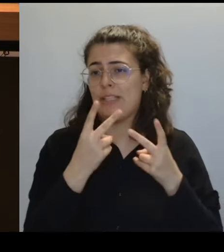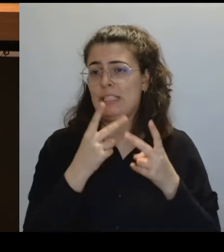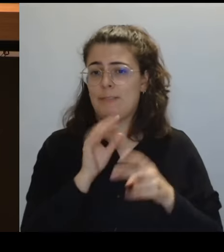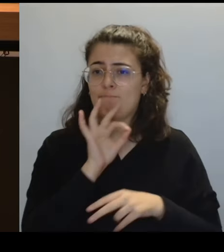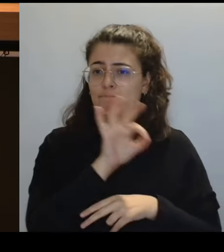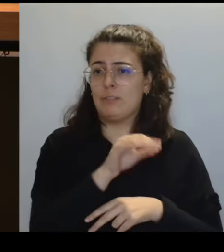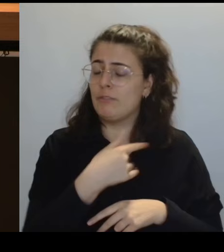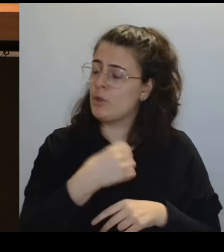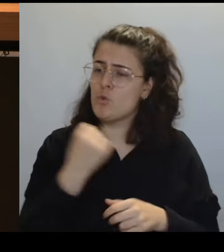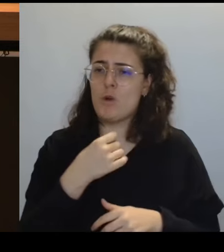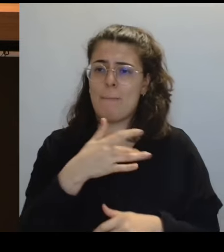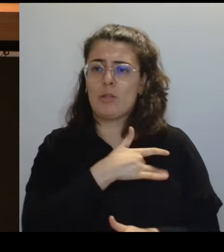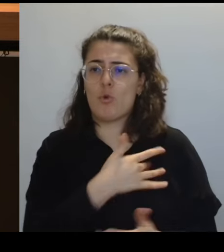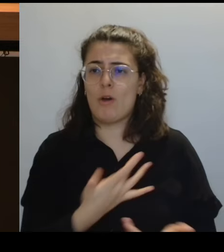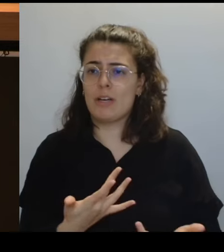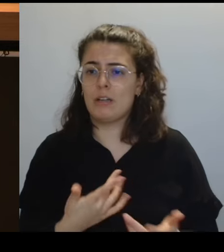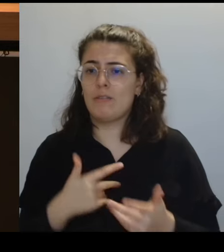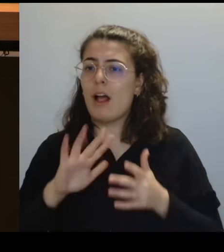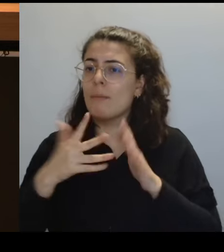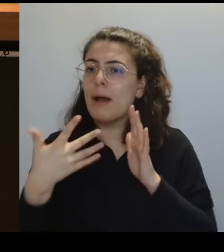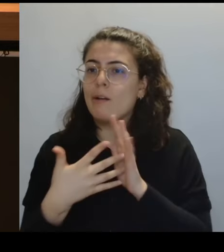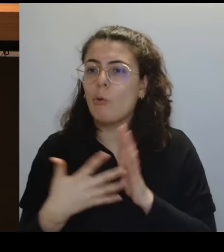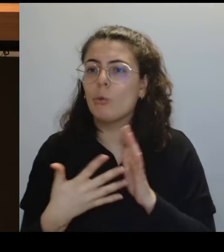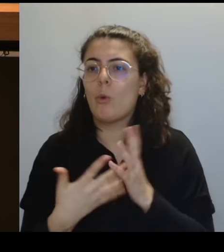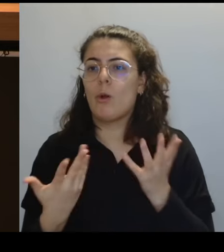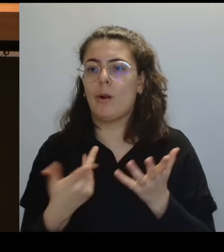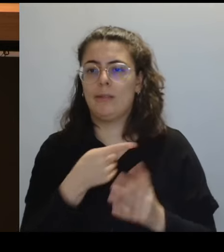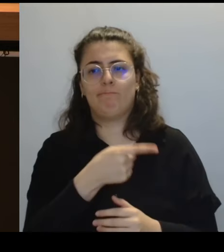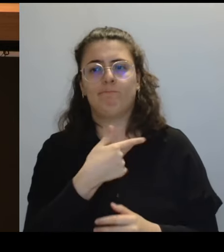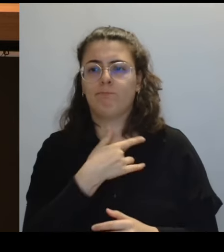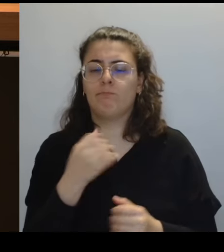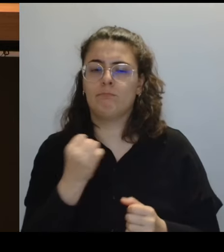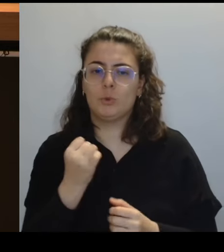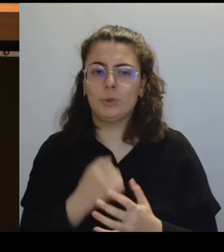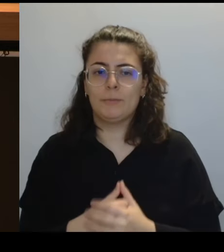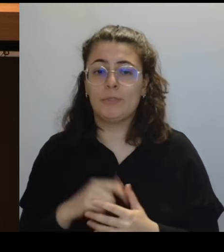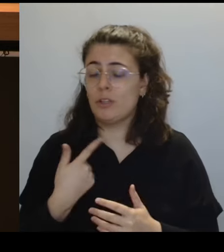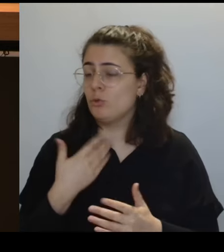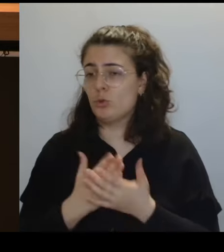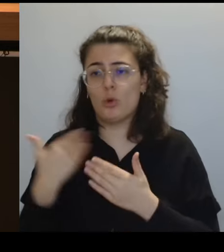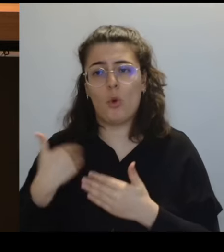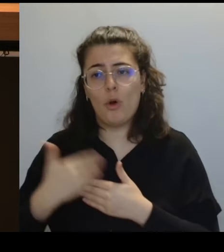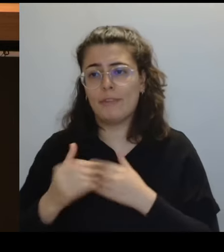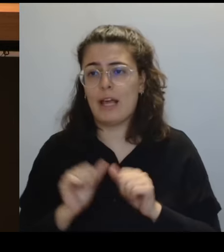Und ich glaube ehrlich gesagt, weil ich habe es mehrfach erlebt, dass die dann auch gezielt ausgesucht worden sind und dann gefragt worden sind.